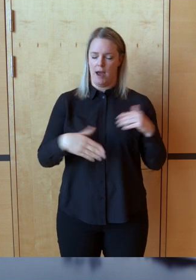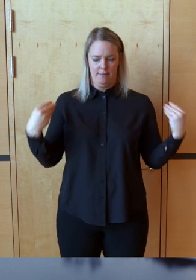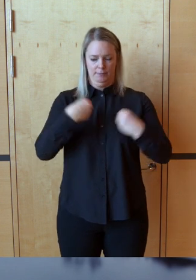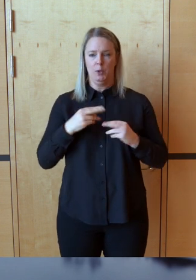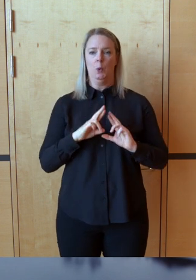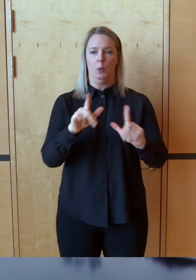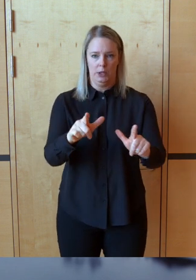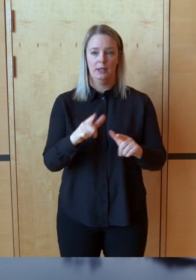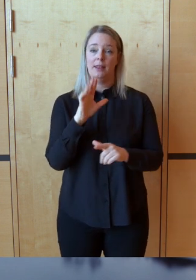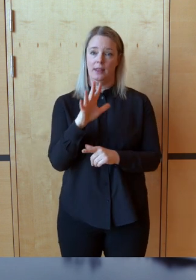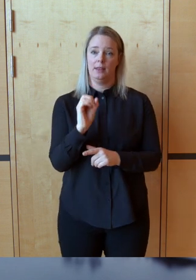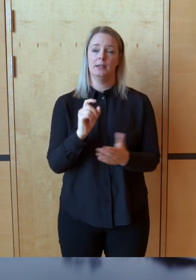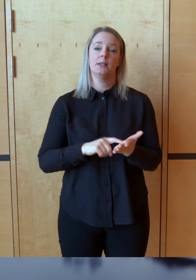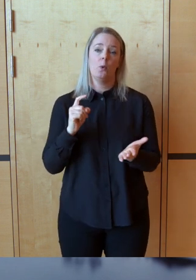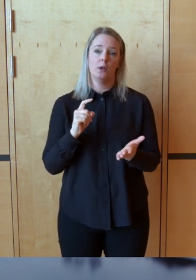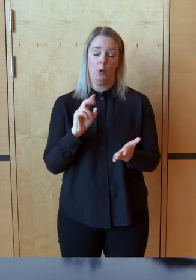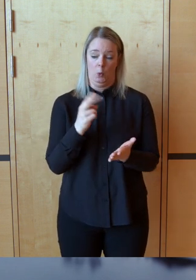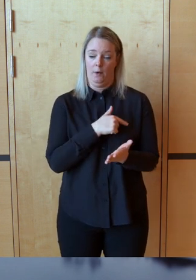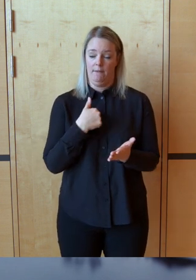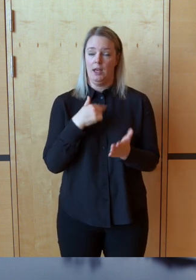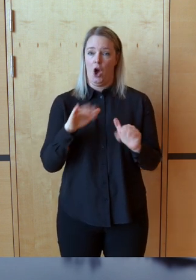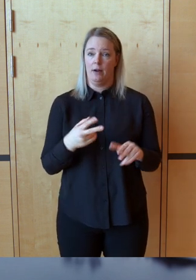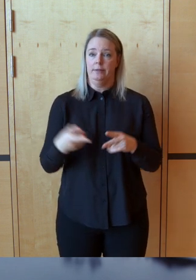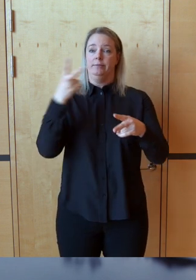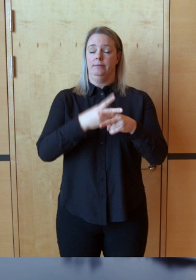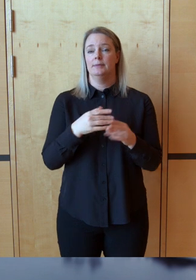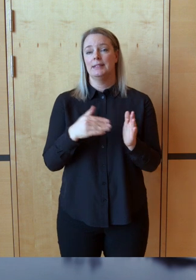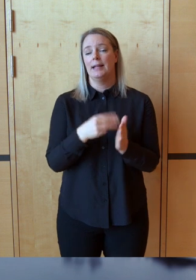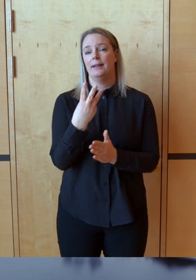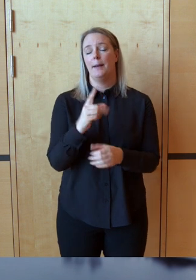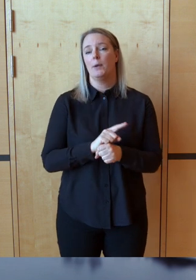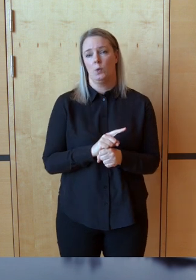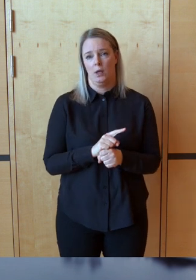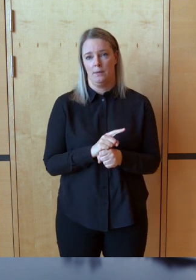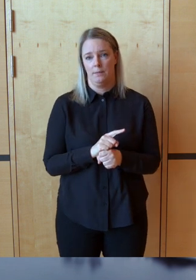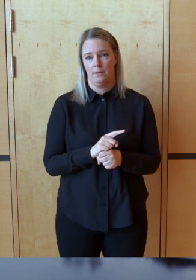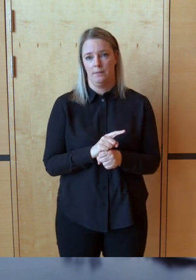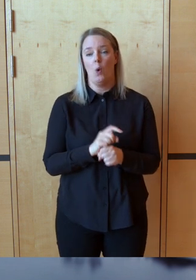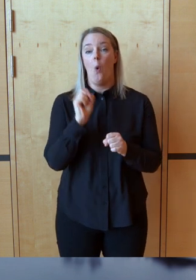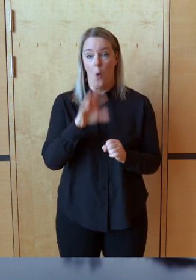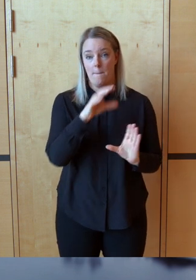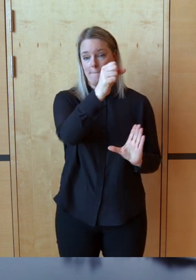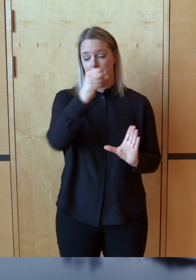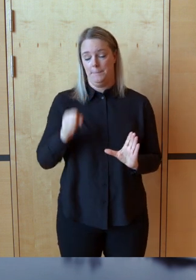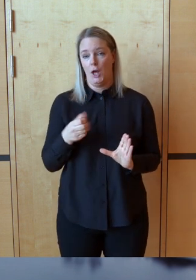Man kan säga nu har vi förlängt den till 3 minuter Jag menar flytten Åke under